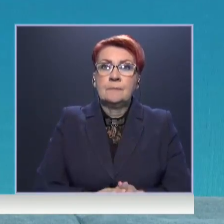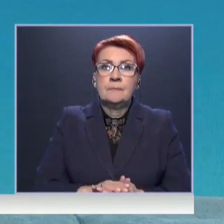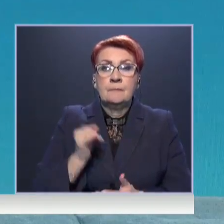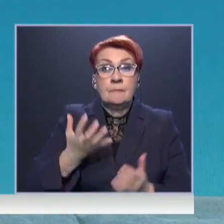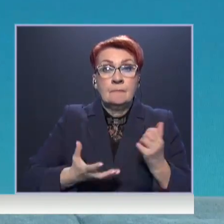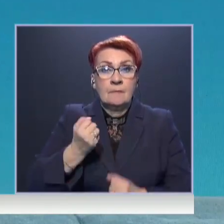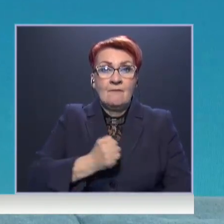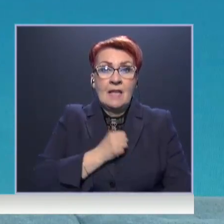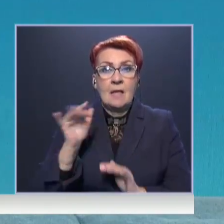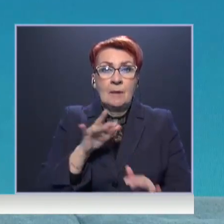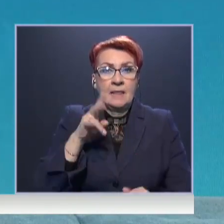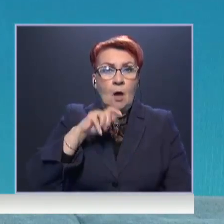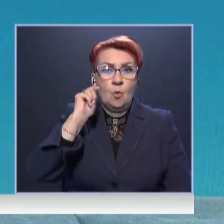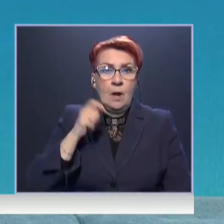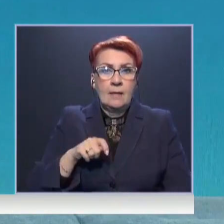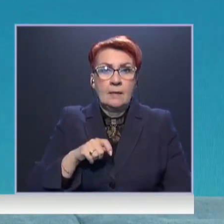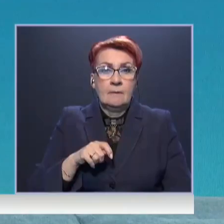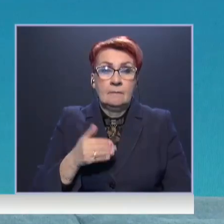военной операции на Украине пришло время авторской